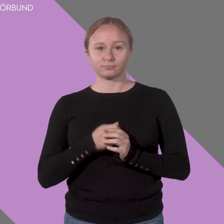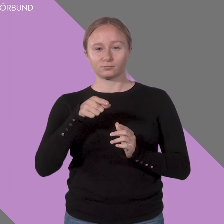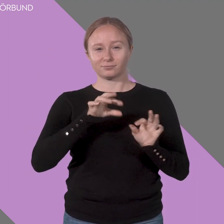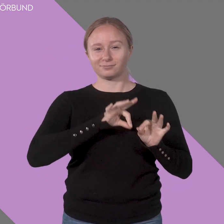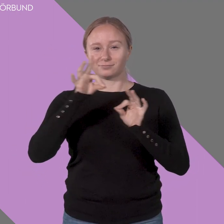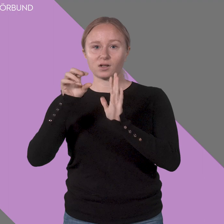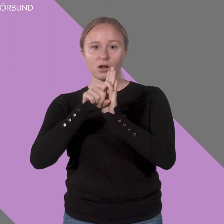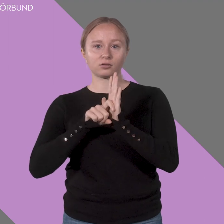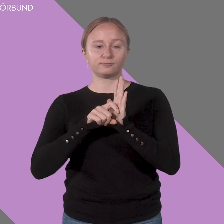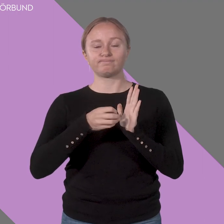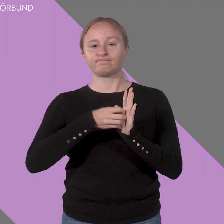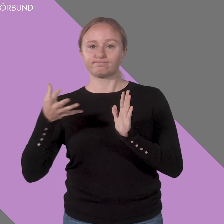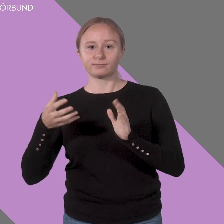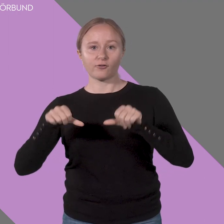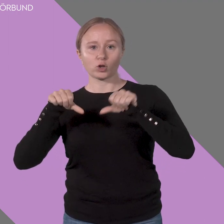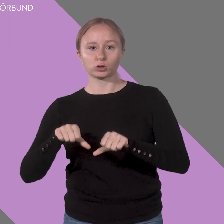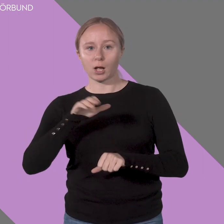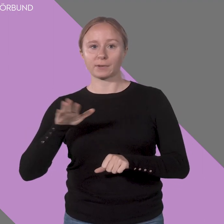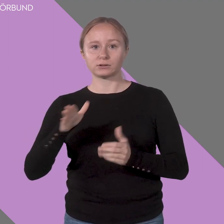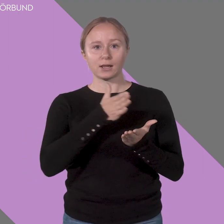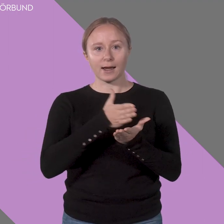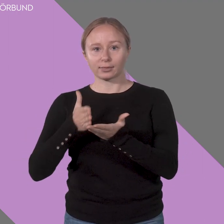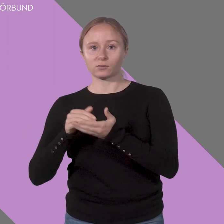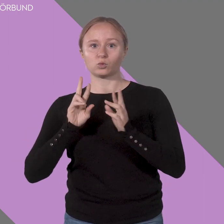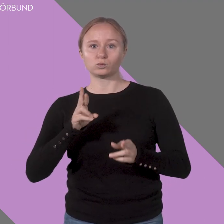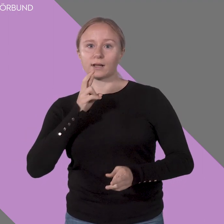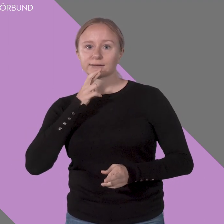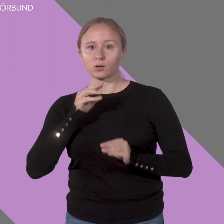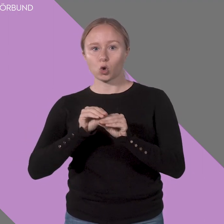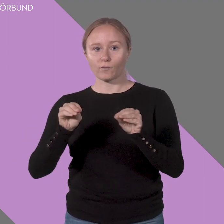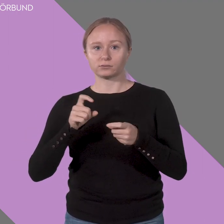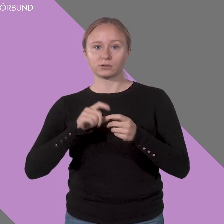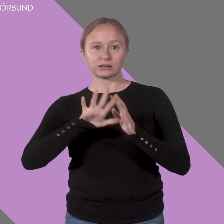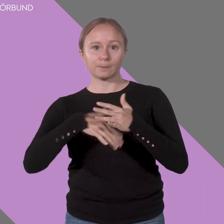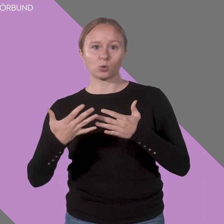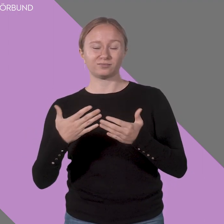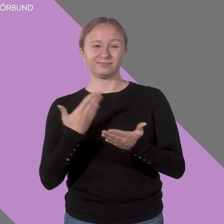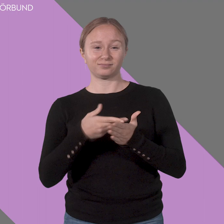Senareläggningen av lagen försämrar barnens rättigheter - och äventyrar undervisningen i teckenspråk, -